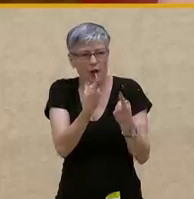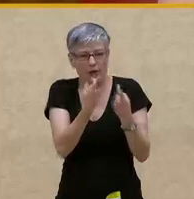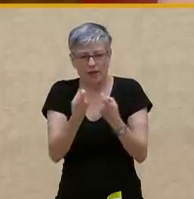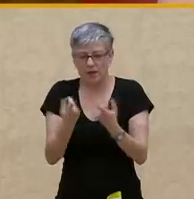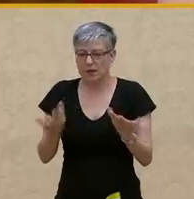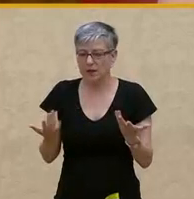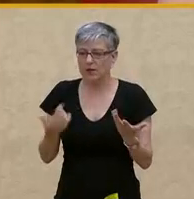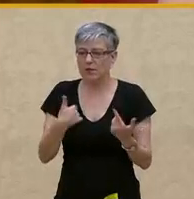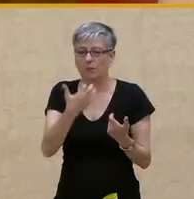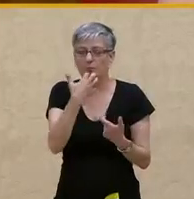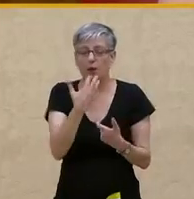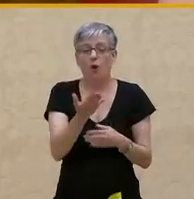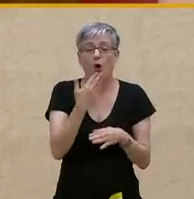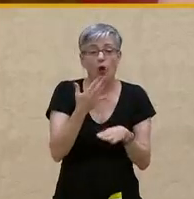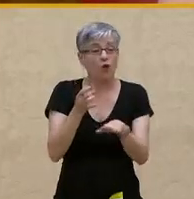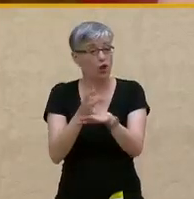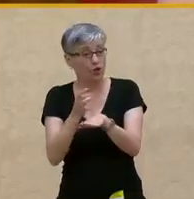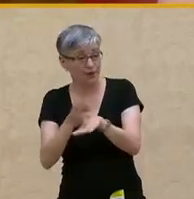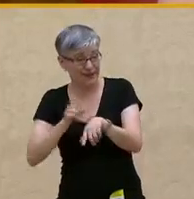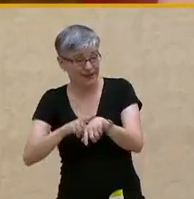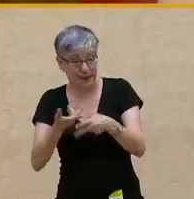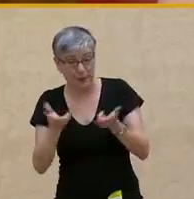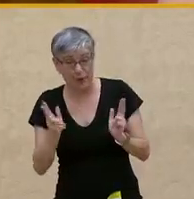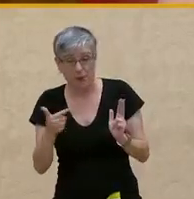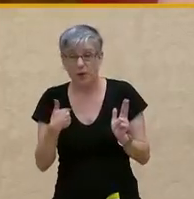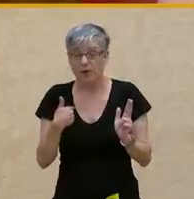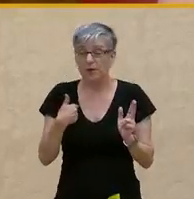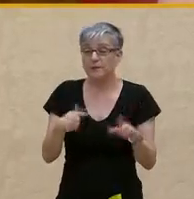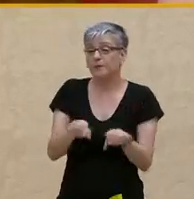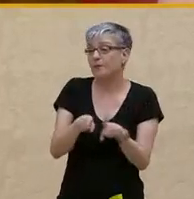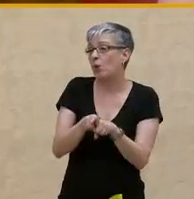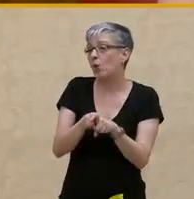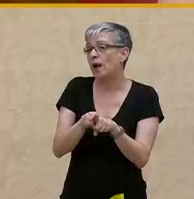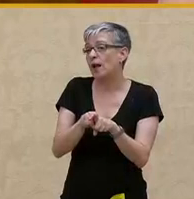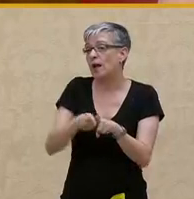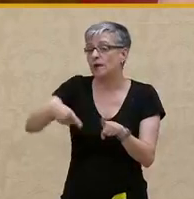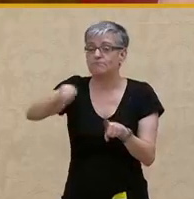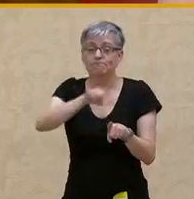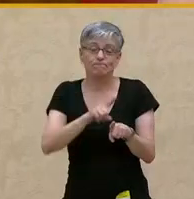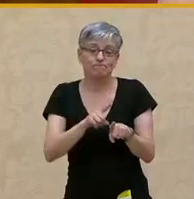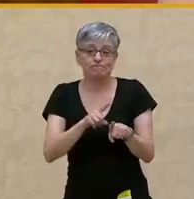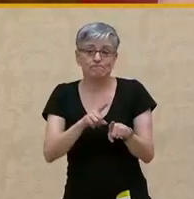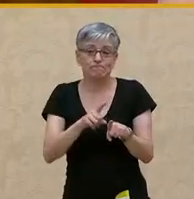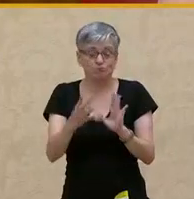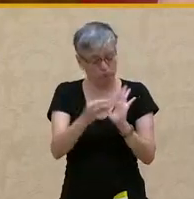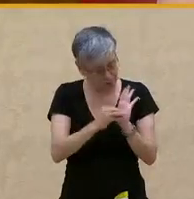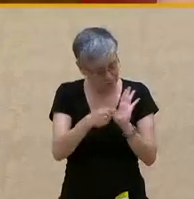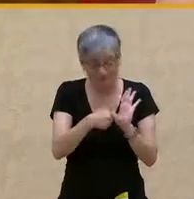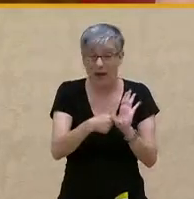como el ocio y el tiempo libre no lo consideran, no está considerado, no tenemos esas ayudas,